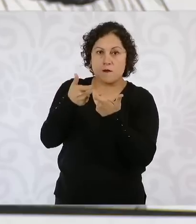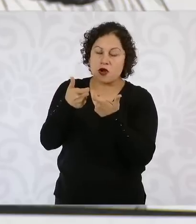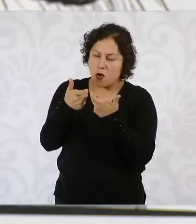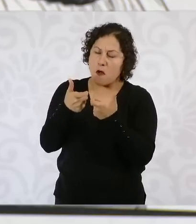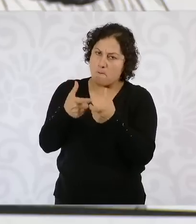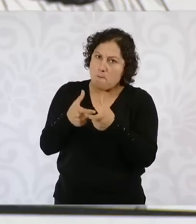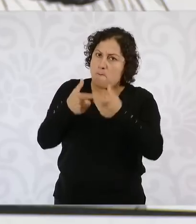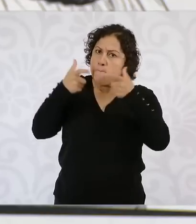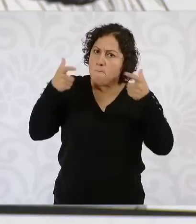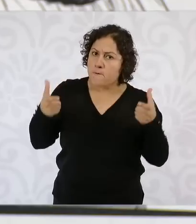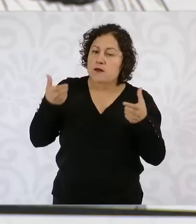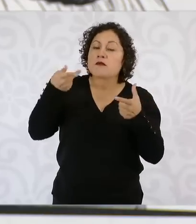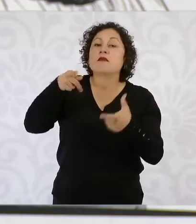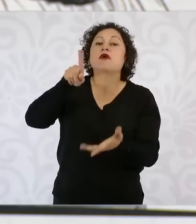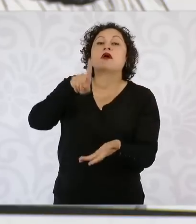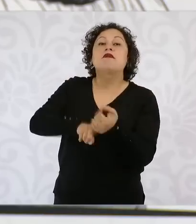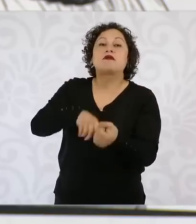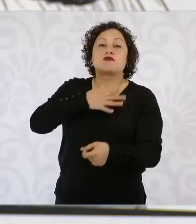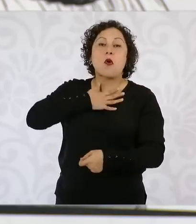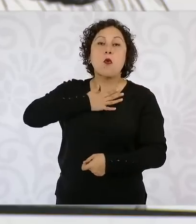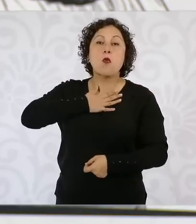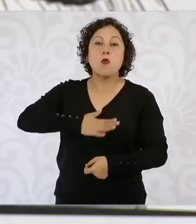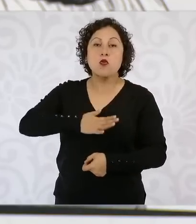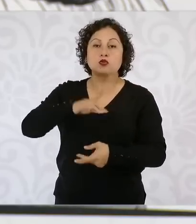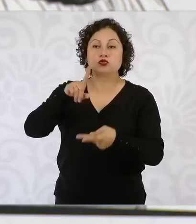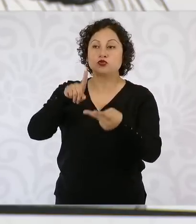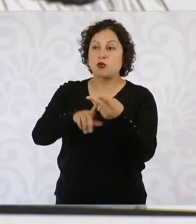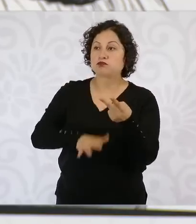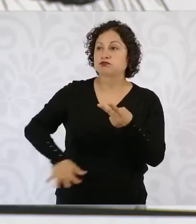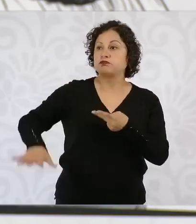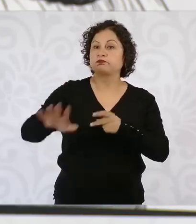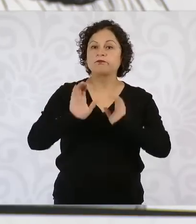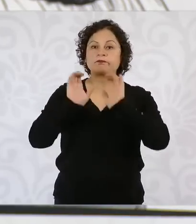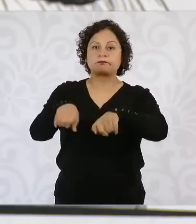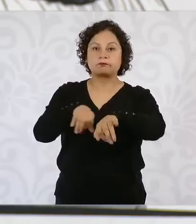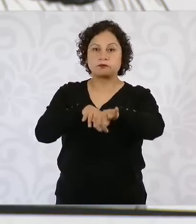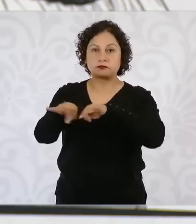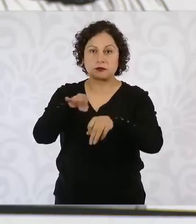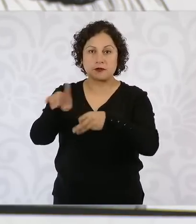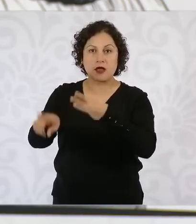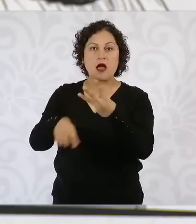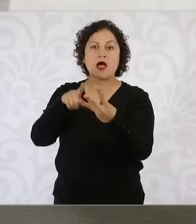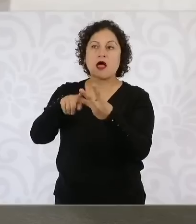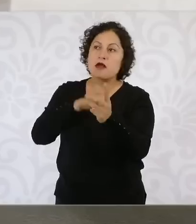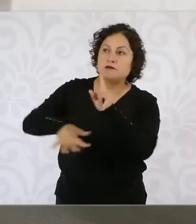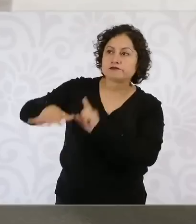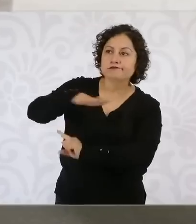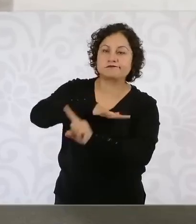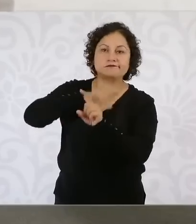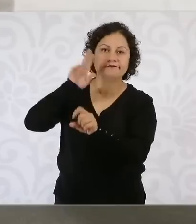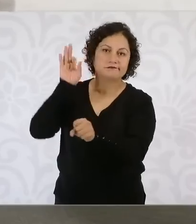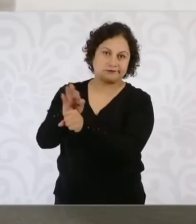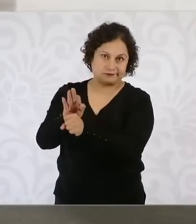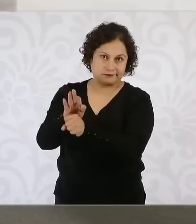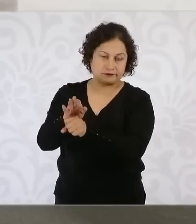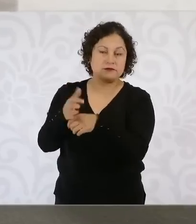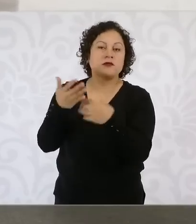empleos con protección al medio ambiente el plan México tiene también recuperar la marca Hecho en